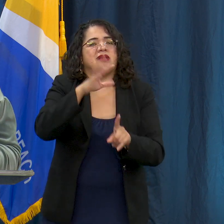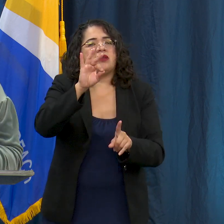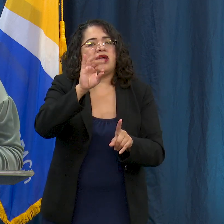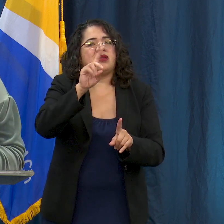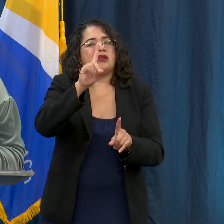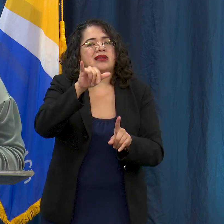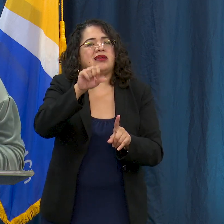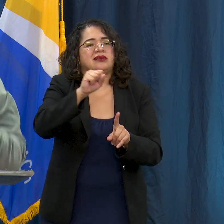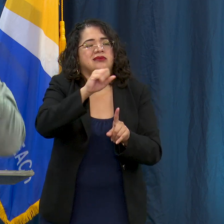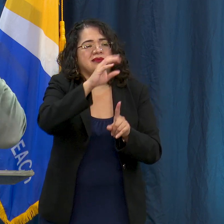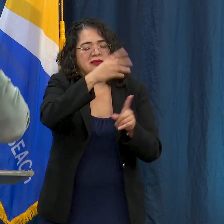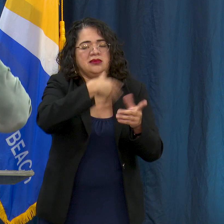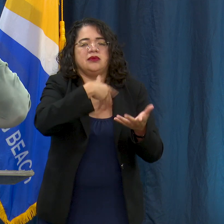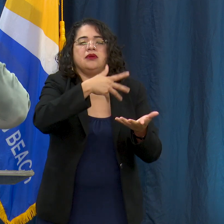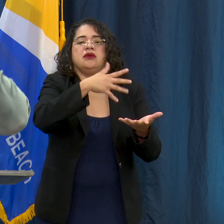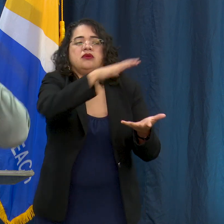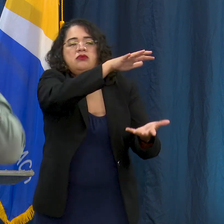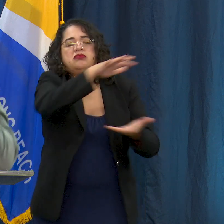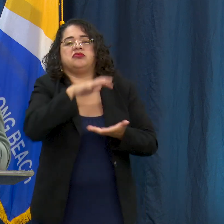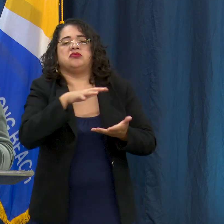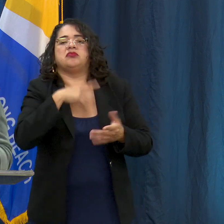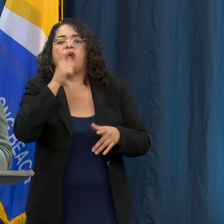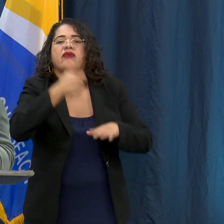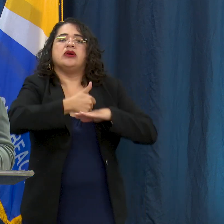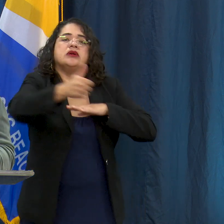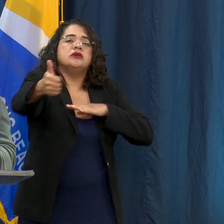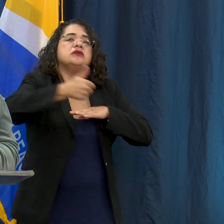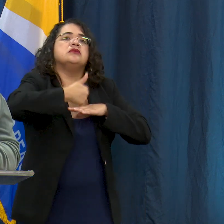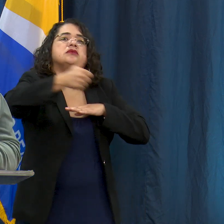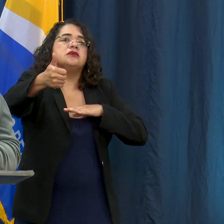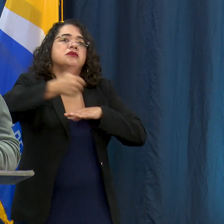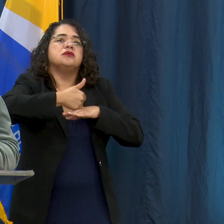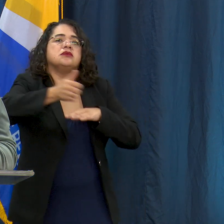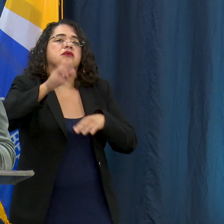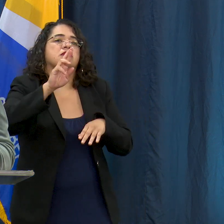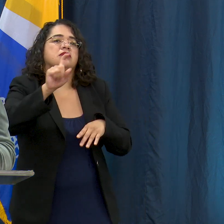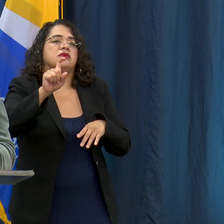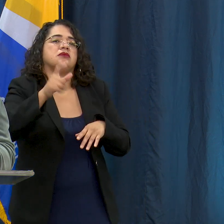que no tenia que tanto a la farmacia oaken tanta frecuencia también es muy